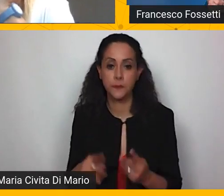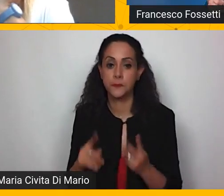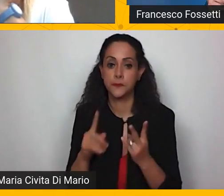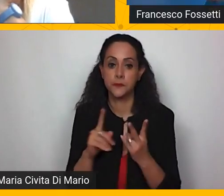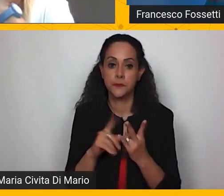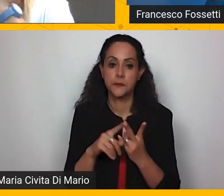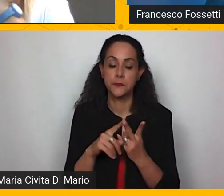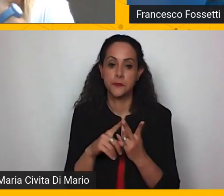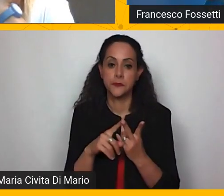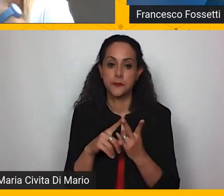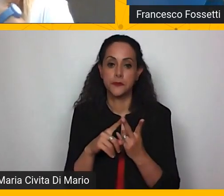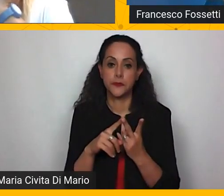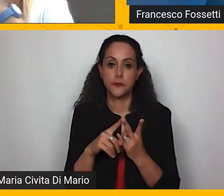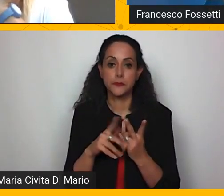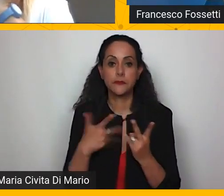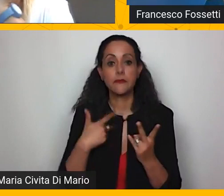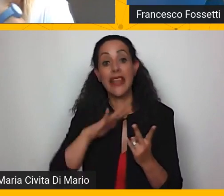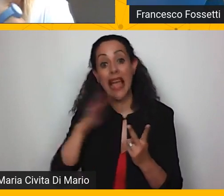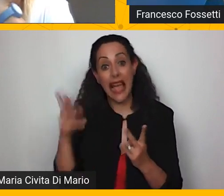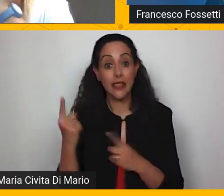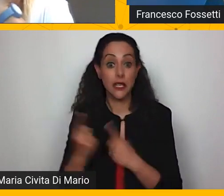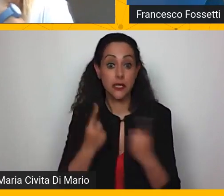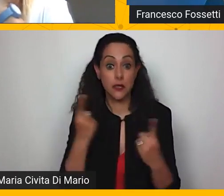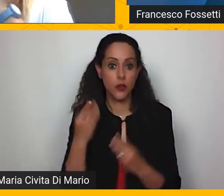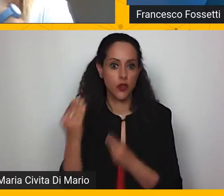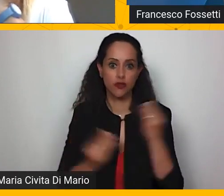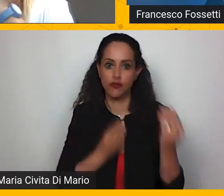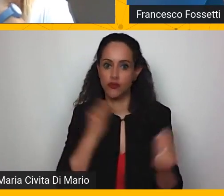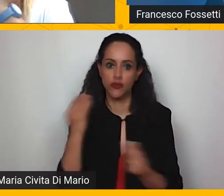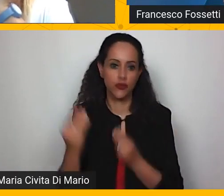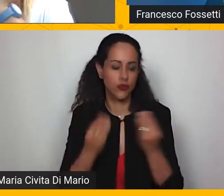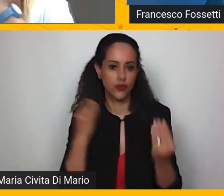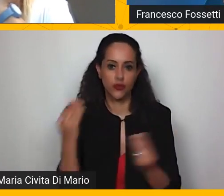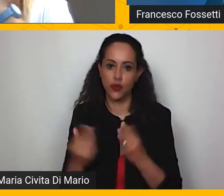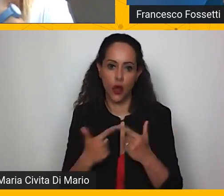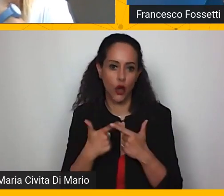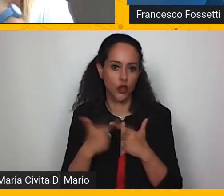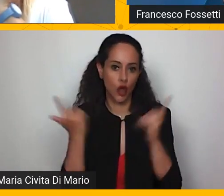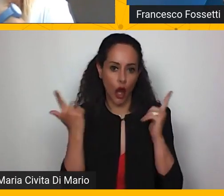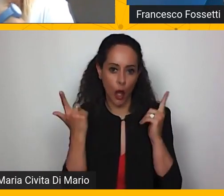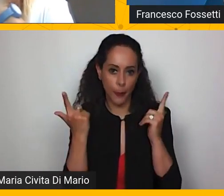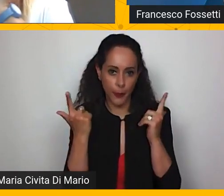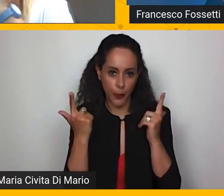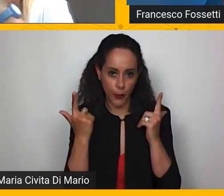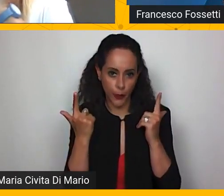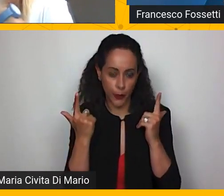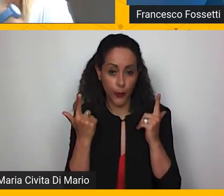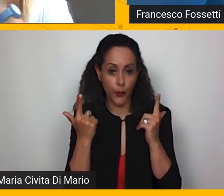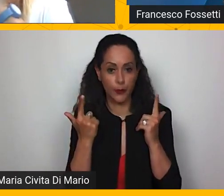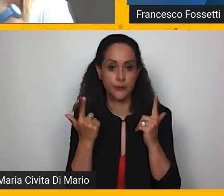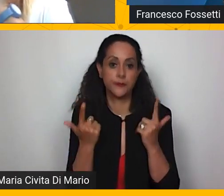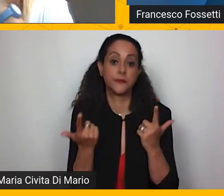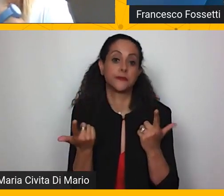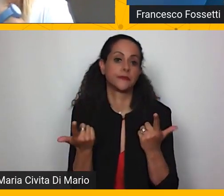sono poi anche altre situazioni in cui semplicemente si gioca